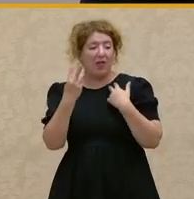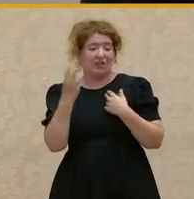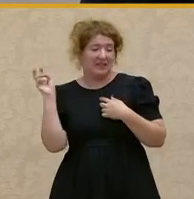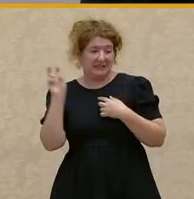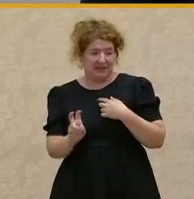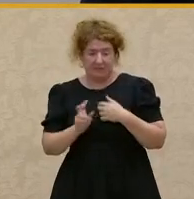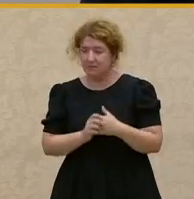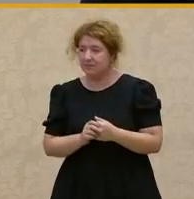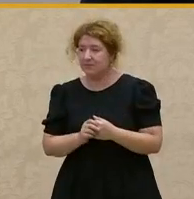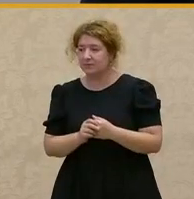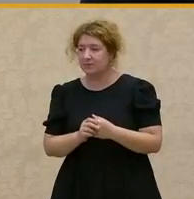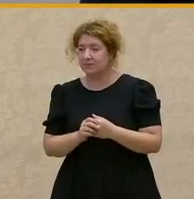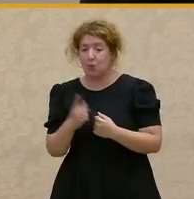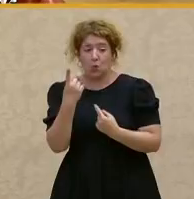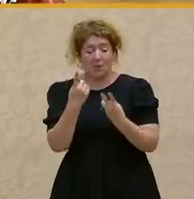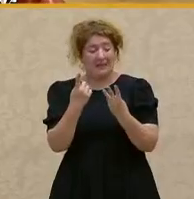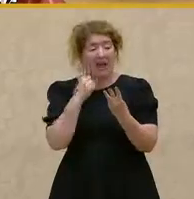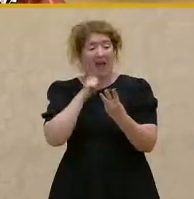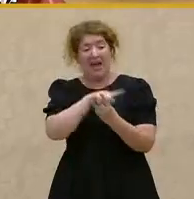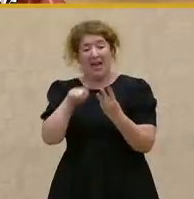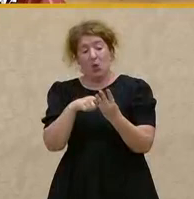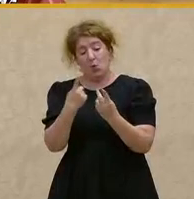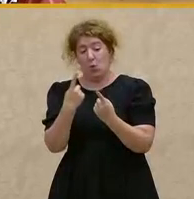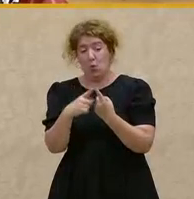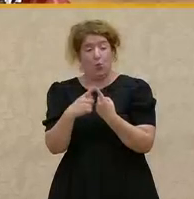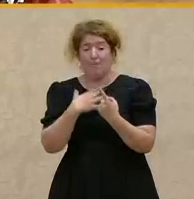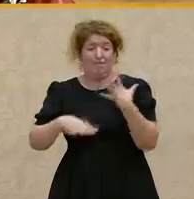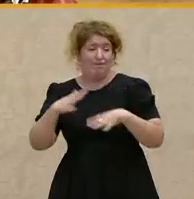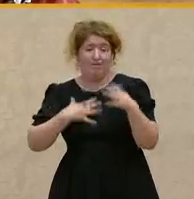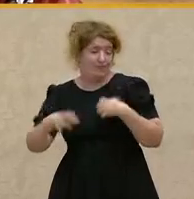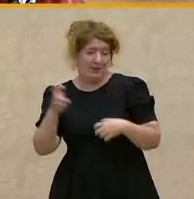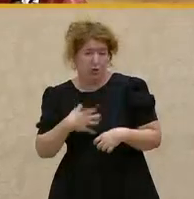Uno de ellos a última hora no ha podido venir porque ha contraído